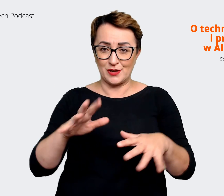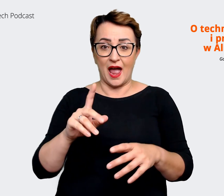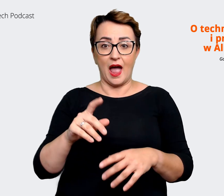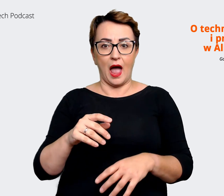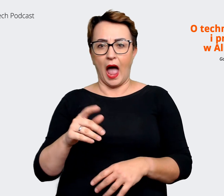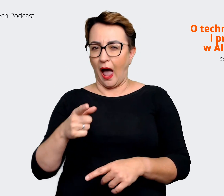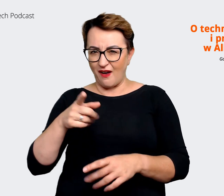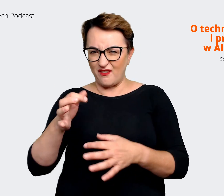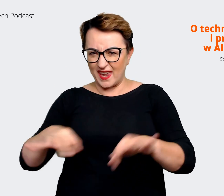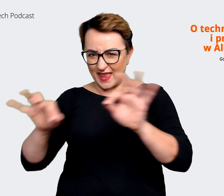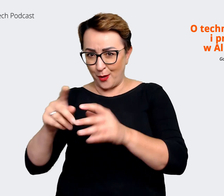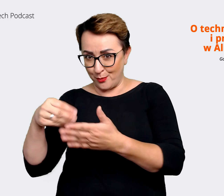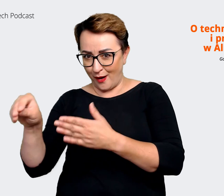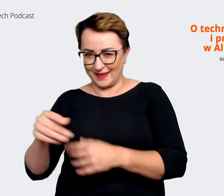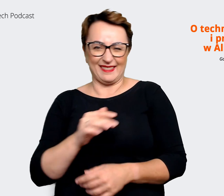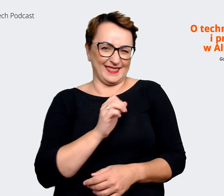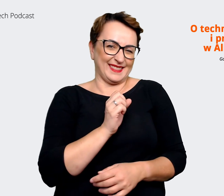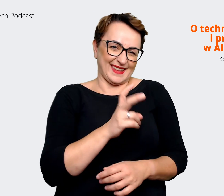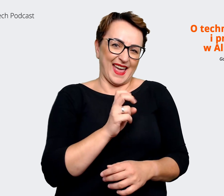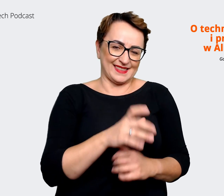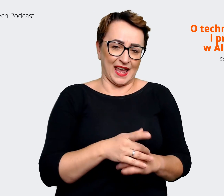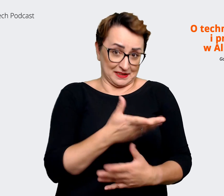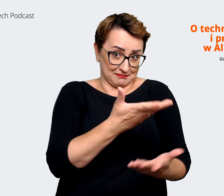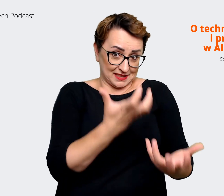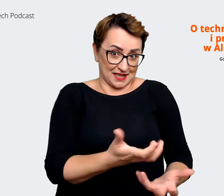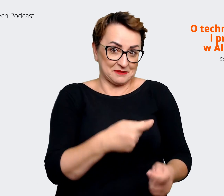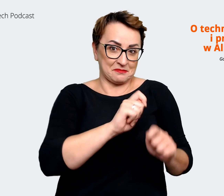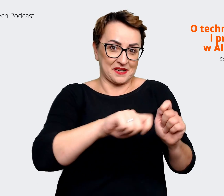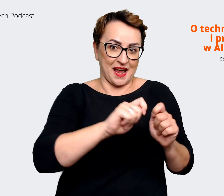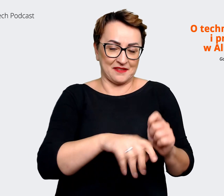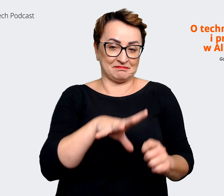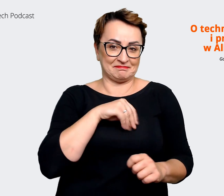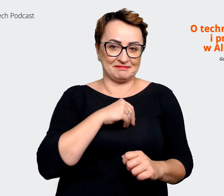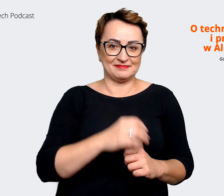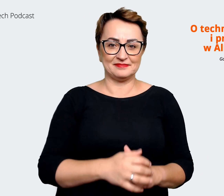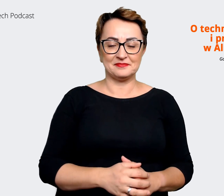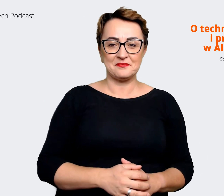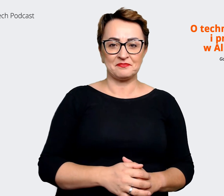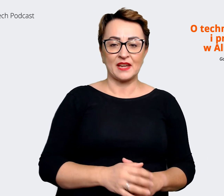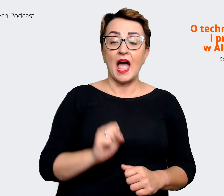Mariusz: Tak, tak. Możesz mnie sprawdzić. Ale to też później bardzo fajnie pokazuje